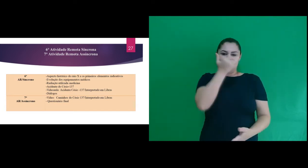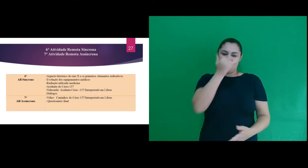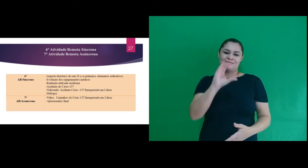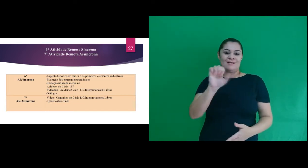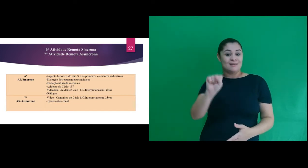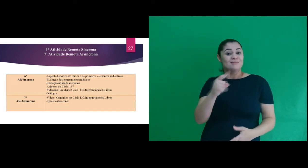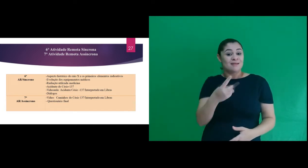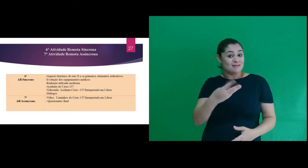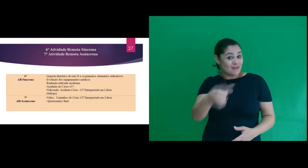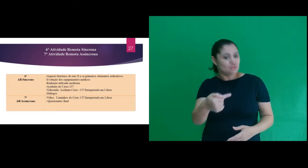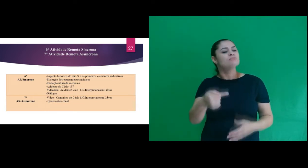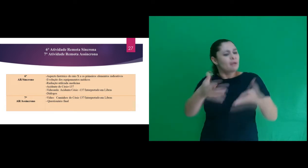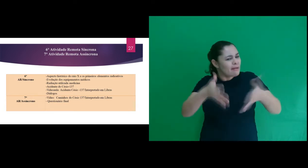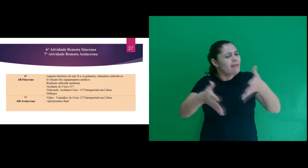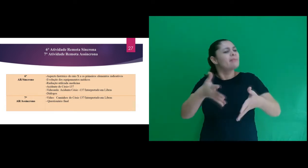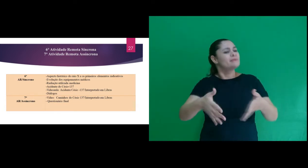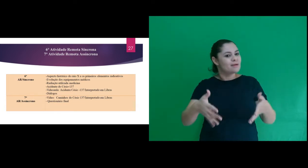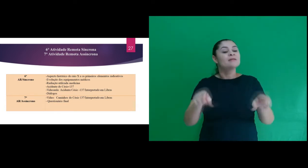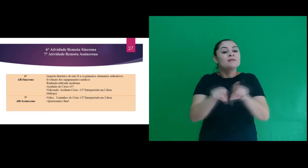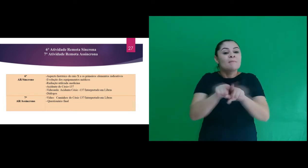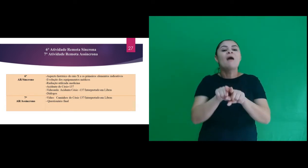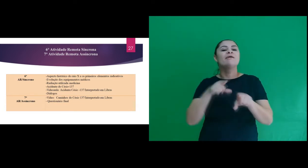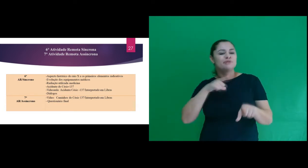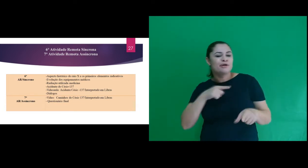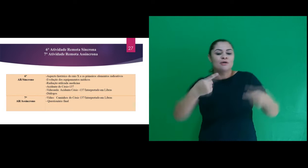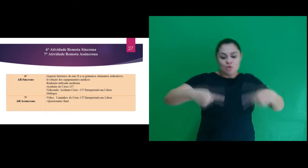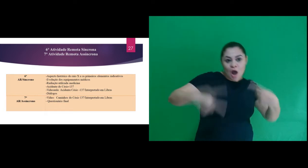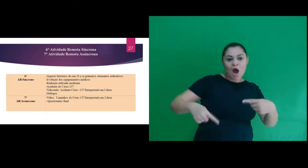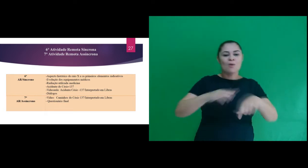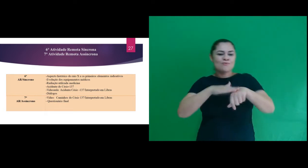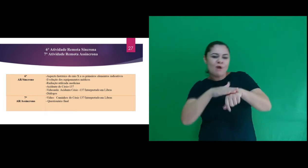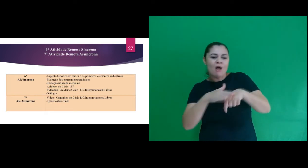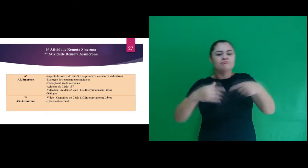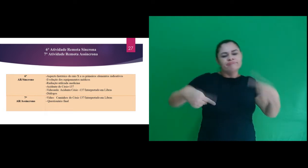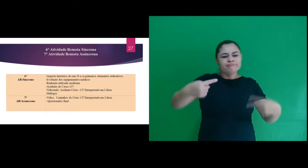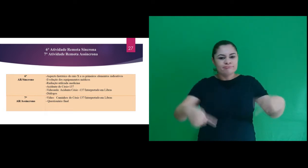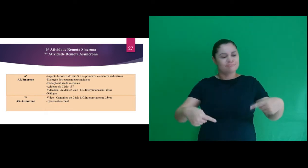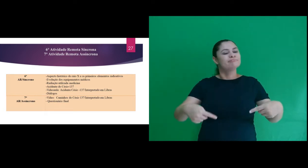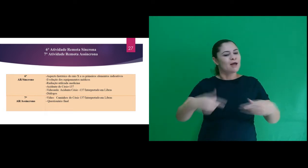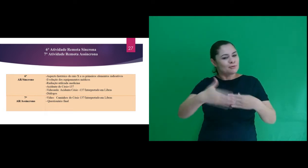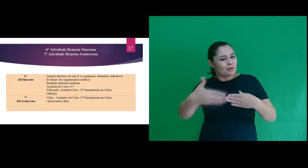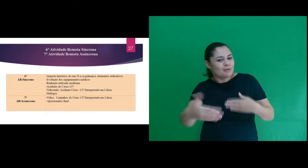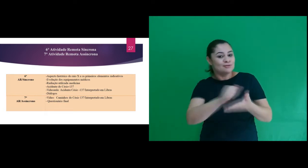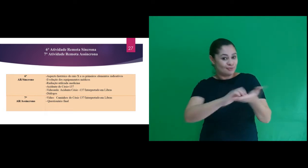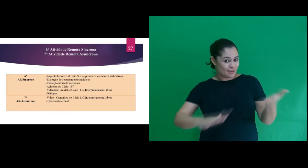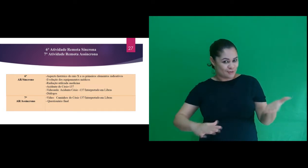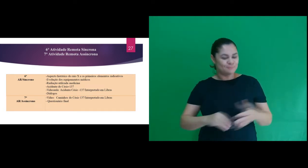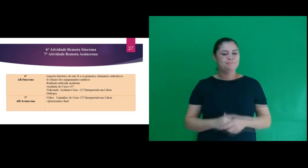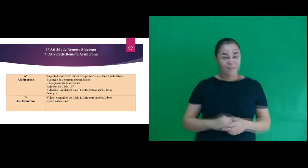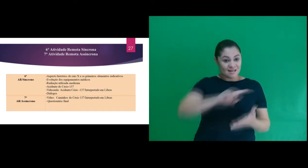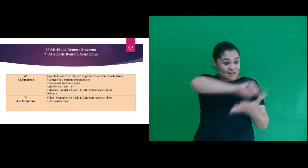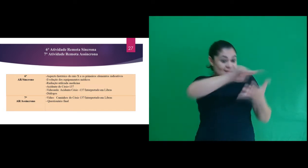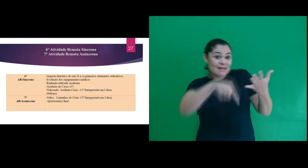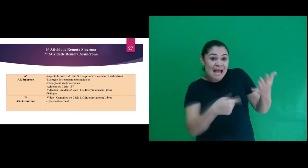sobre o Acidente Césio – 137 em Libras, além de diálogos ao longo dessa atividade. Na 7ª e